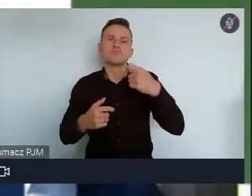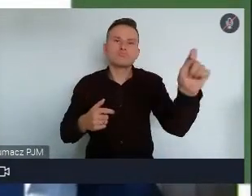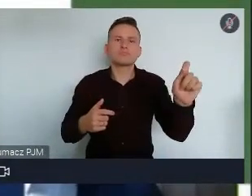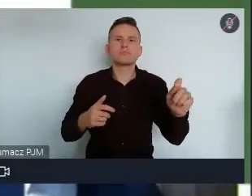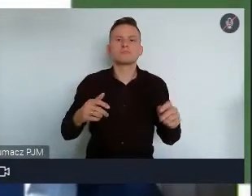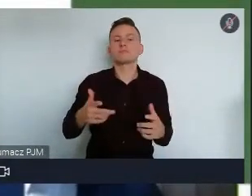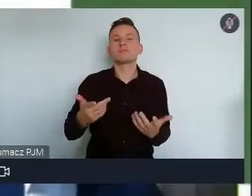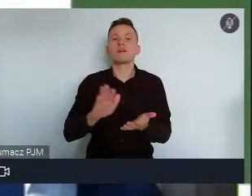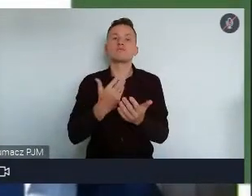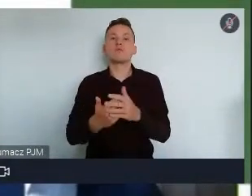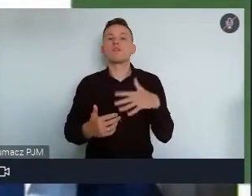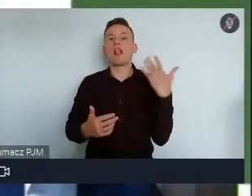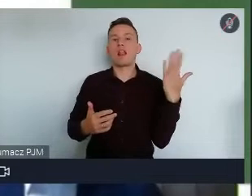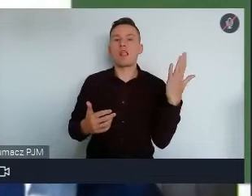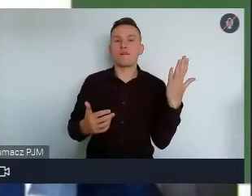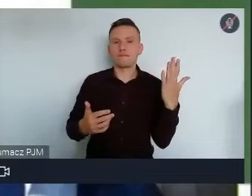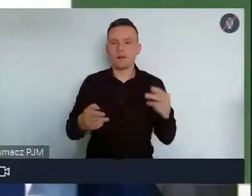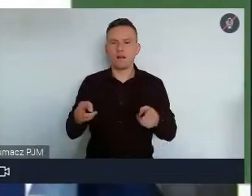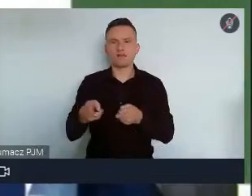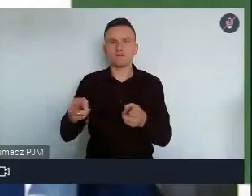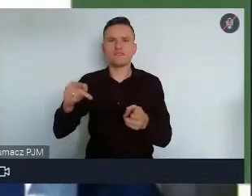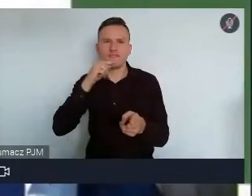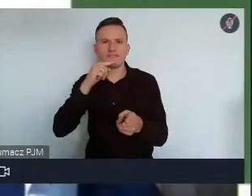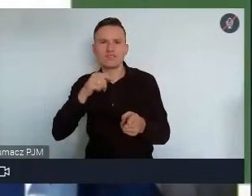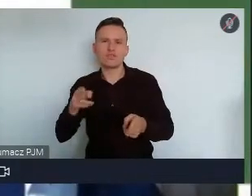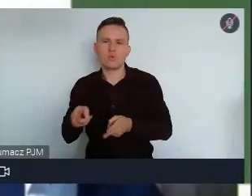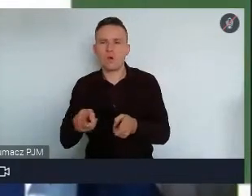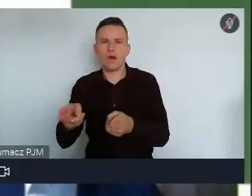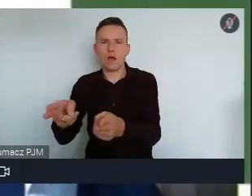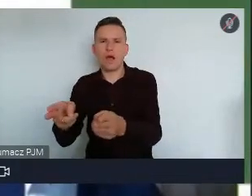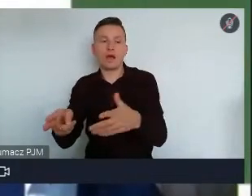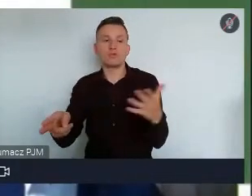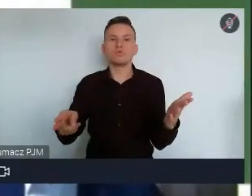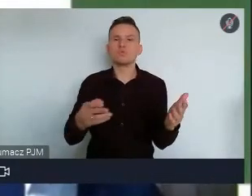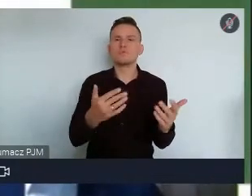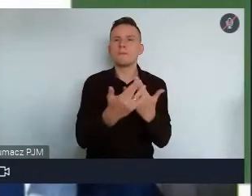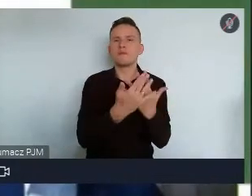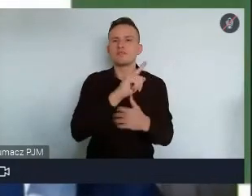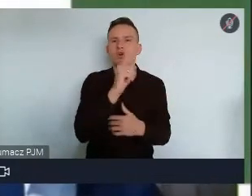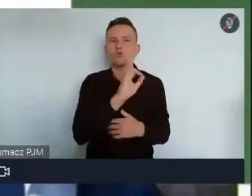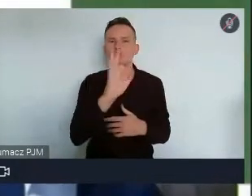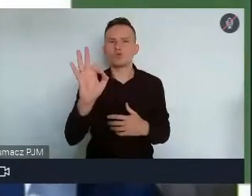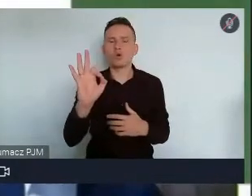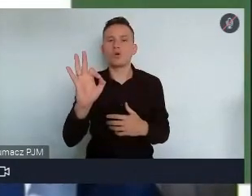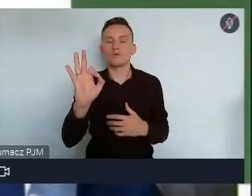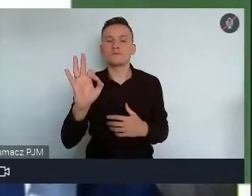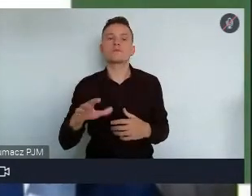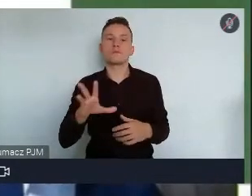mogli przyjechać, niedaleko zoo, i tam mogli pozostawić samochód i dalej poruszać się komunikacją,